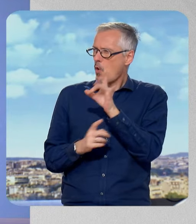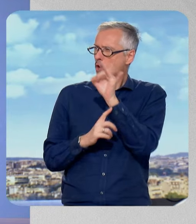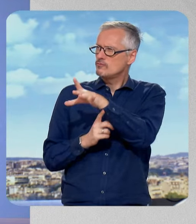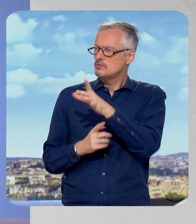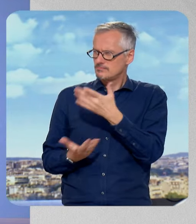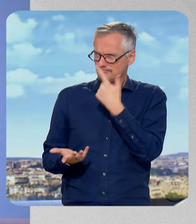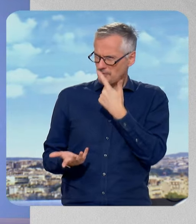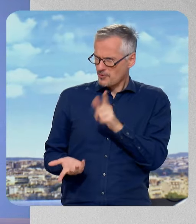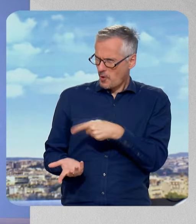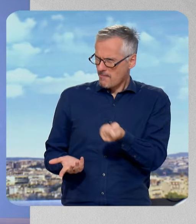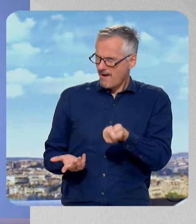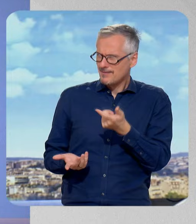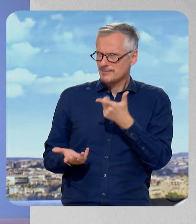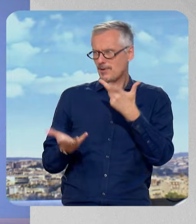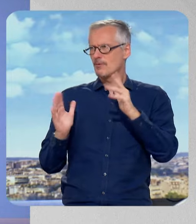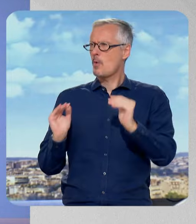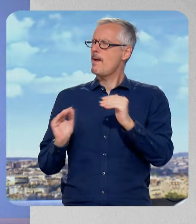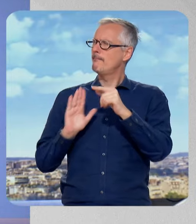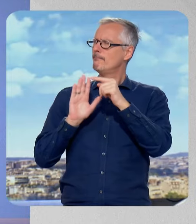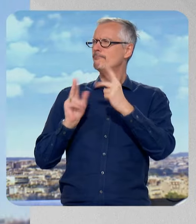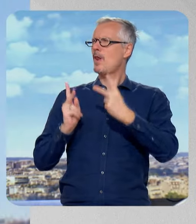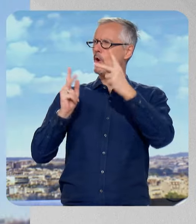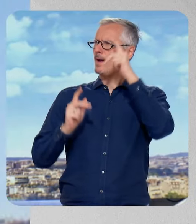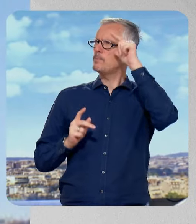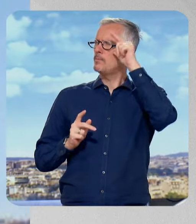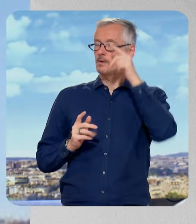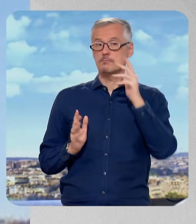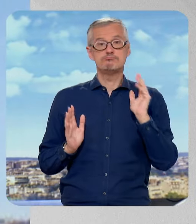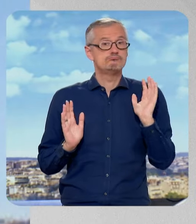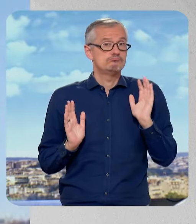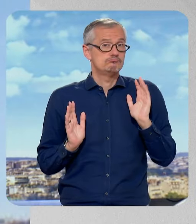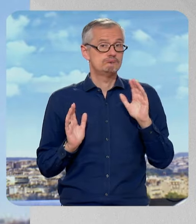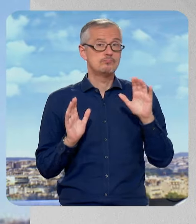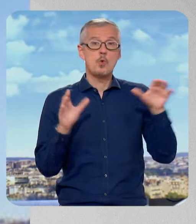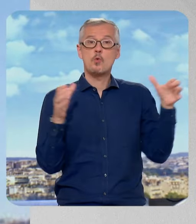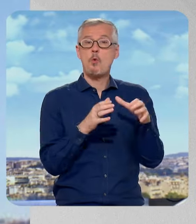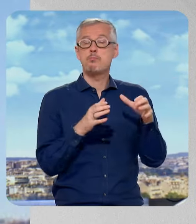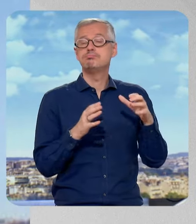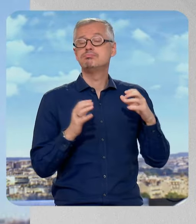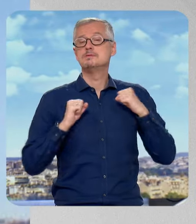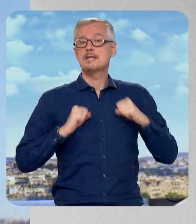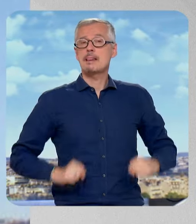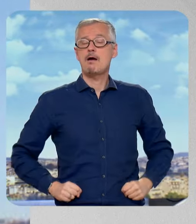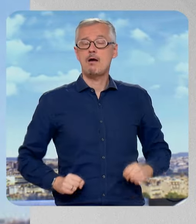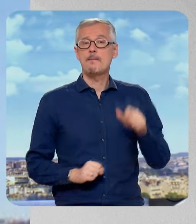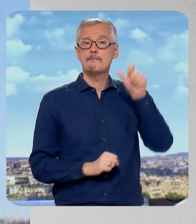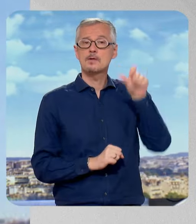G.Daret: Discuter avec le Premier ministre ne veut pas dire le soutenir. O.Faure et B.Vallaud refusent de se rendre à Matignon